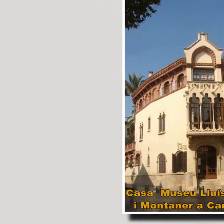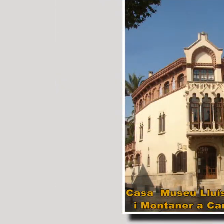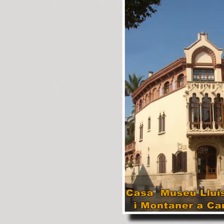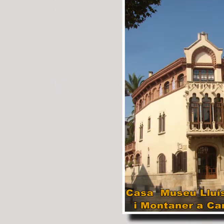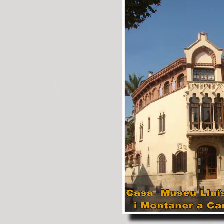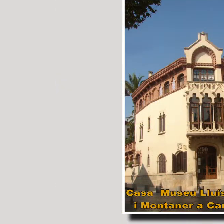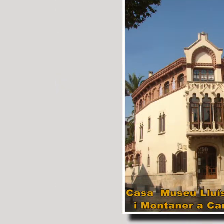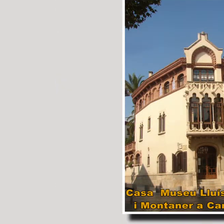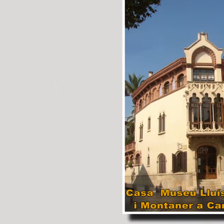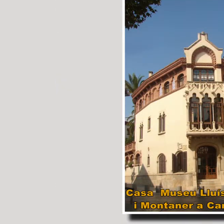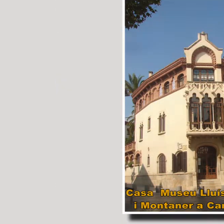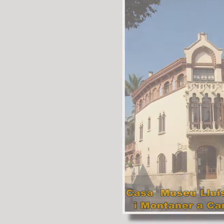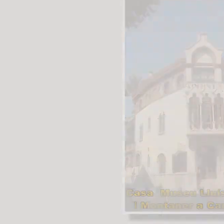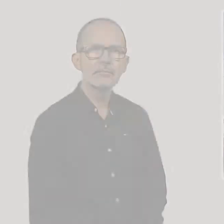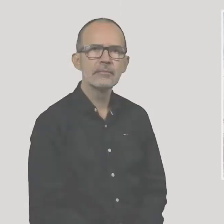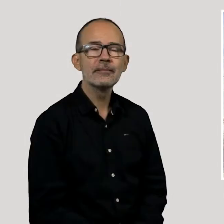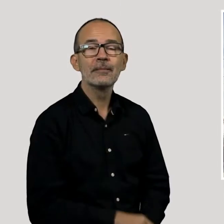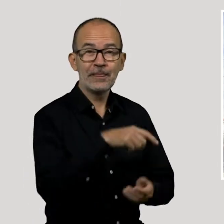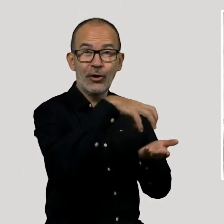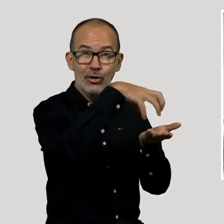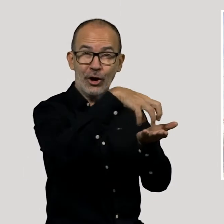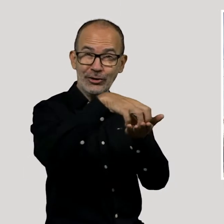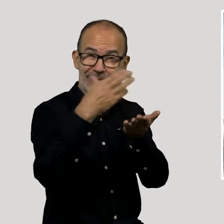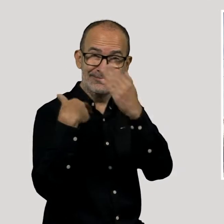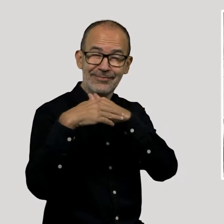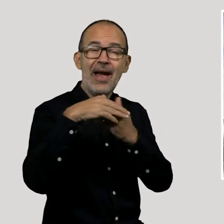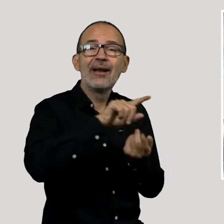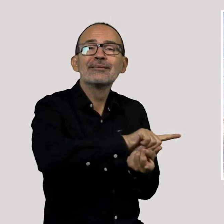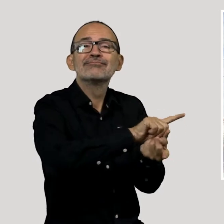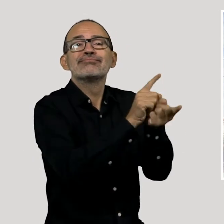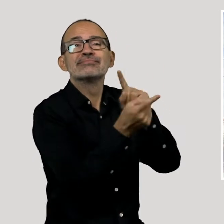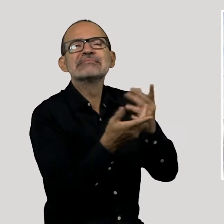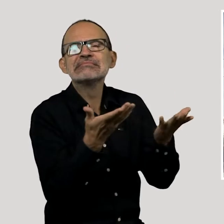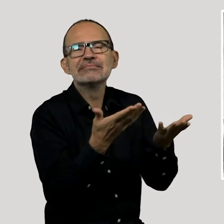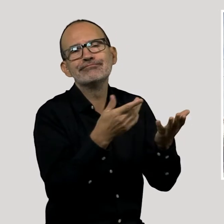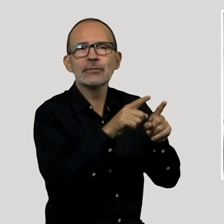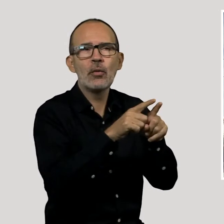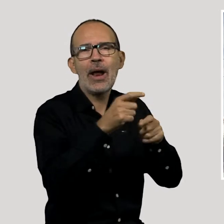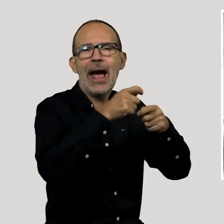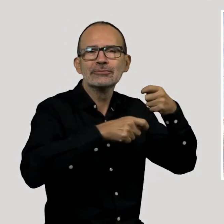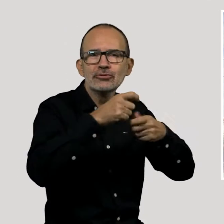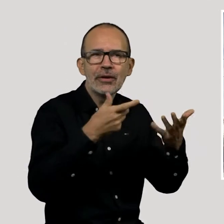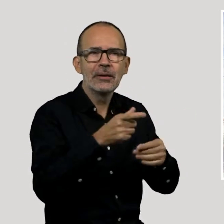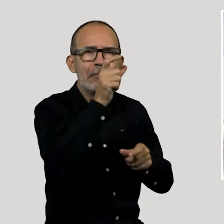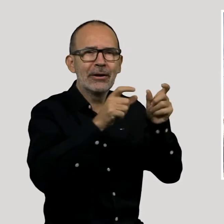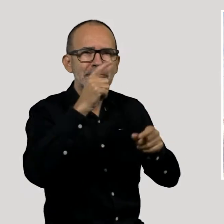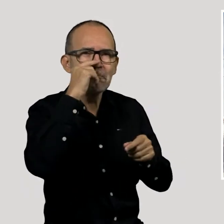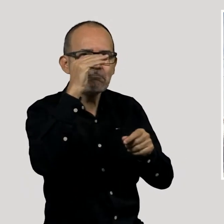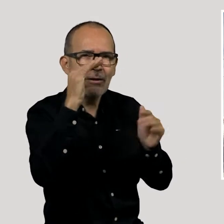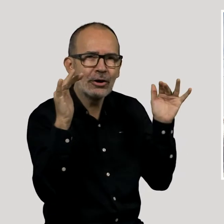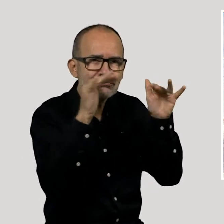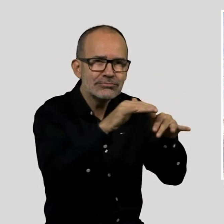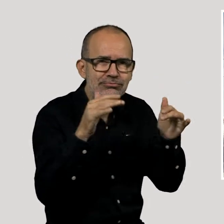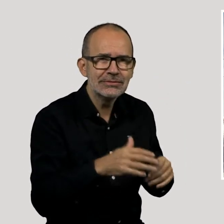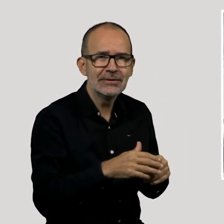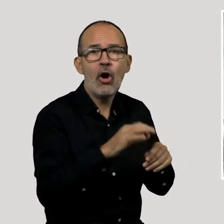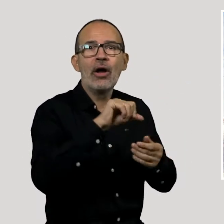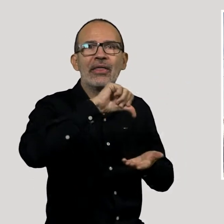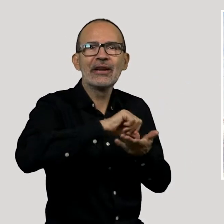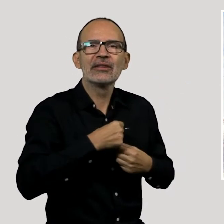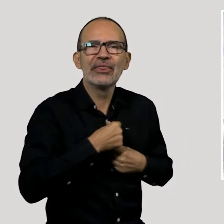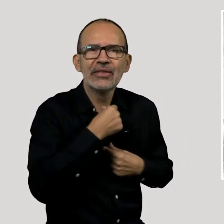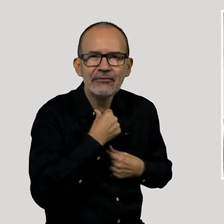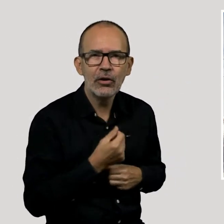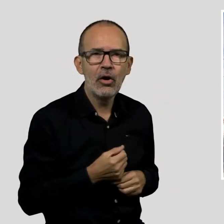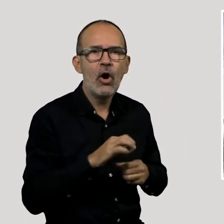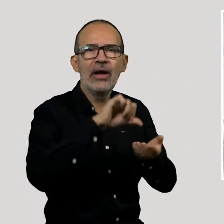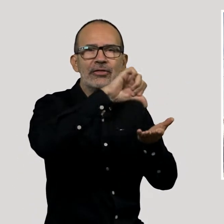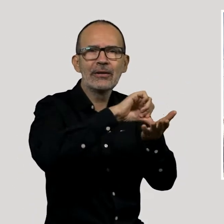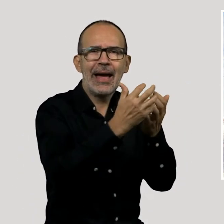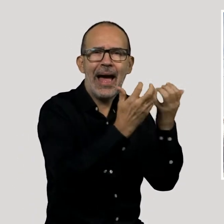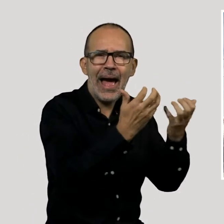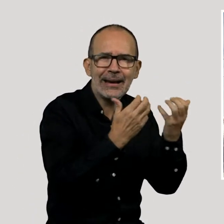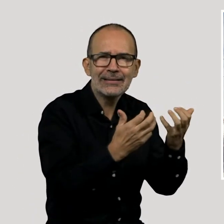Torres reconvertides en casals, centres cívics i centres d’art o altres equipaments.